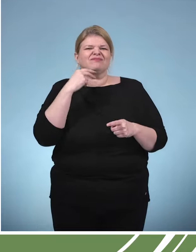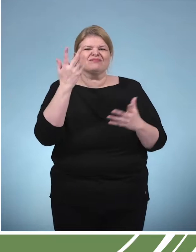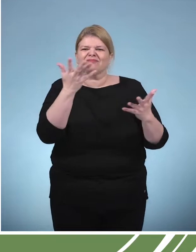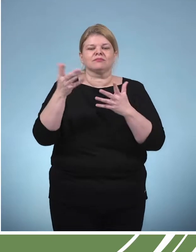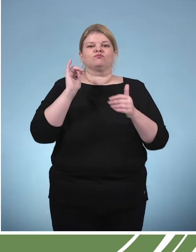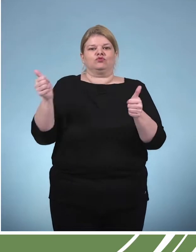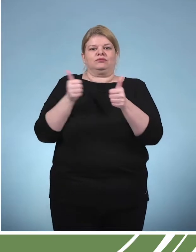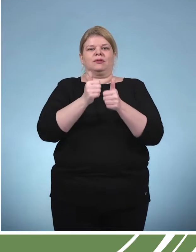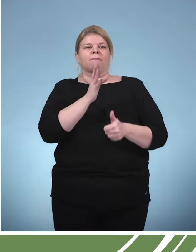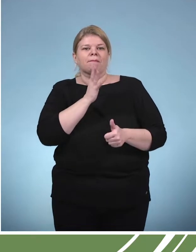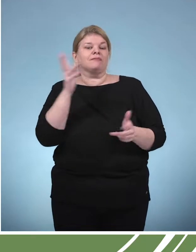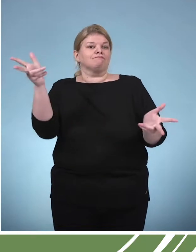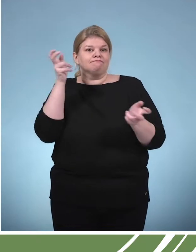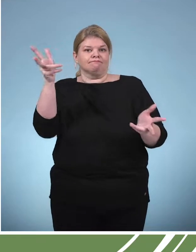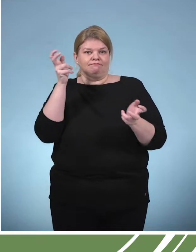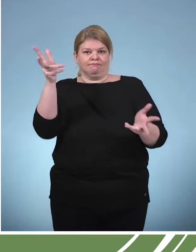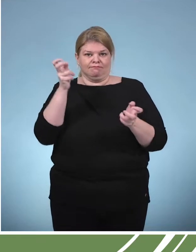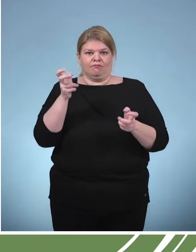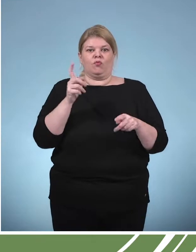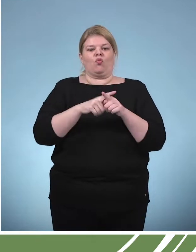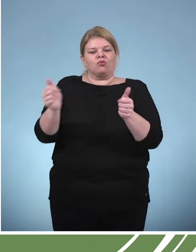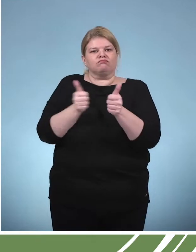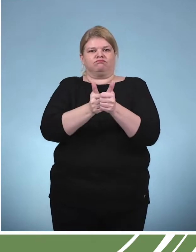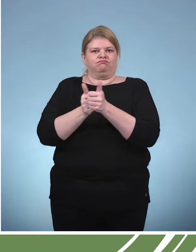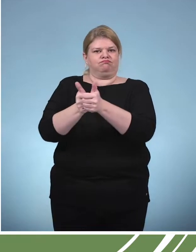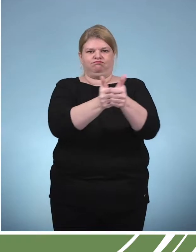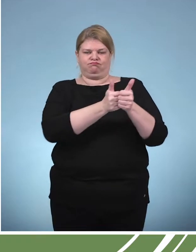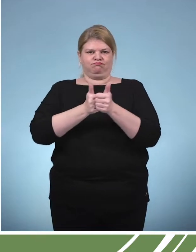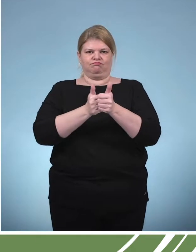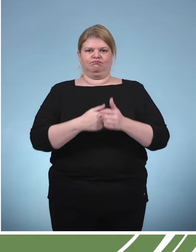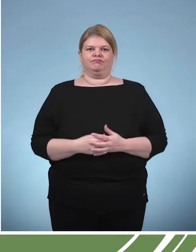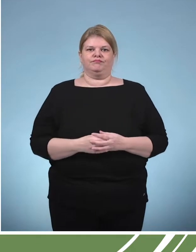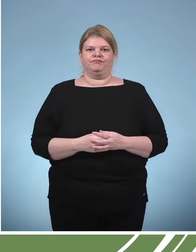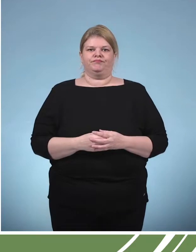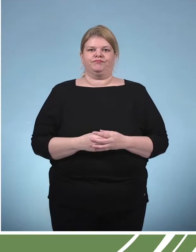Alternativ kannst du Tandems bilden. Vorgeschriebene Aussagen oder Tandem-Bildungen können auch